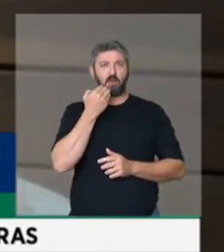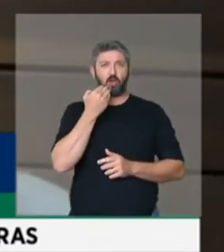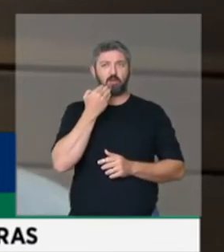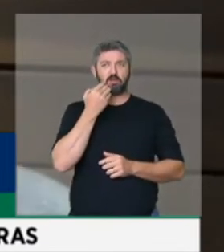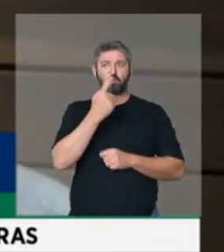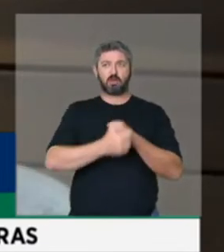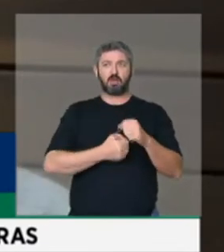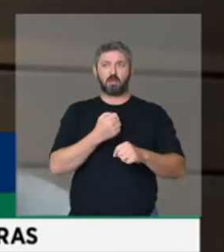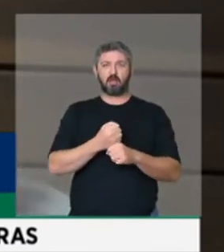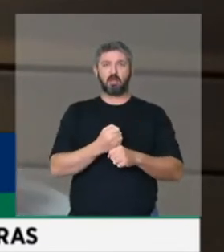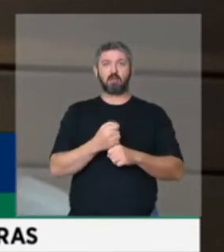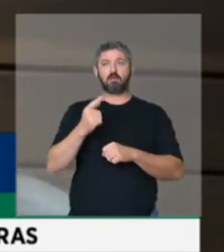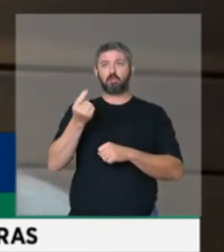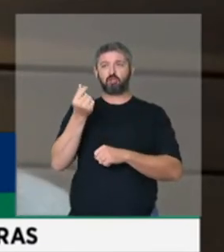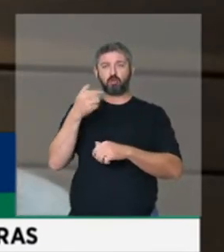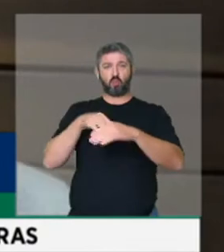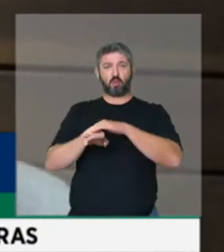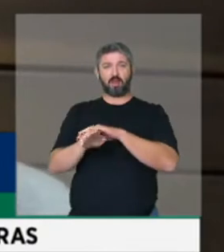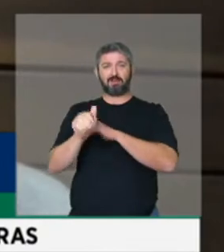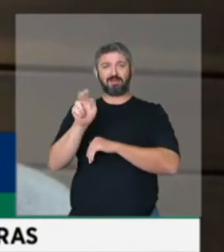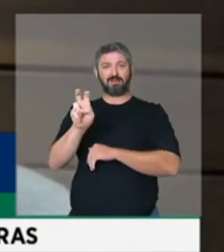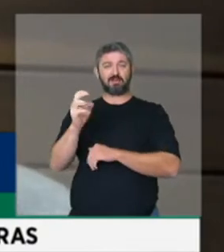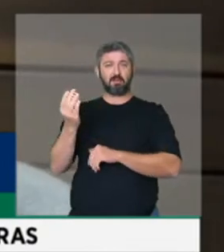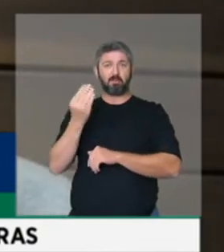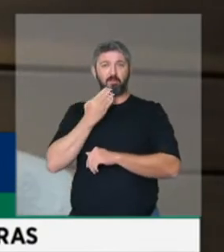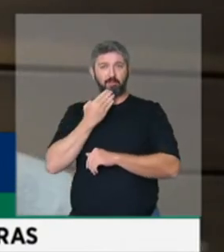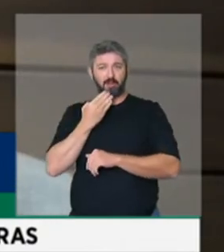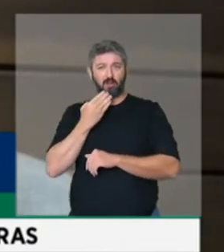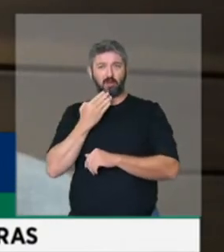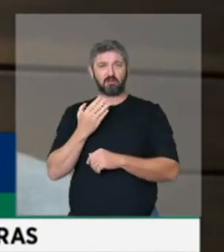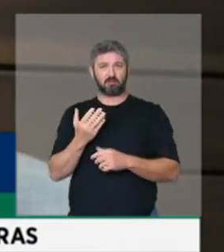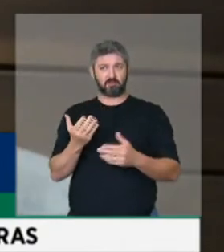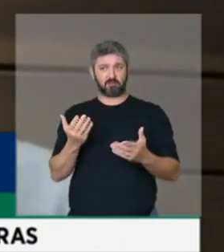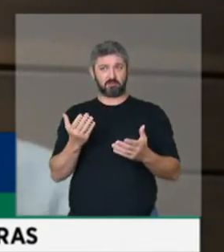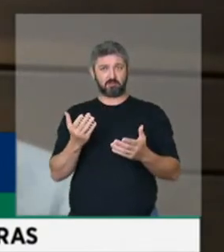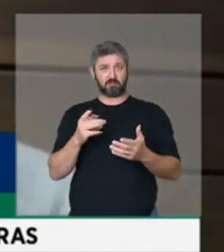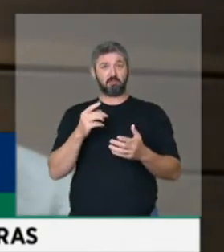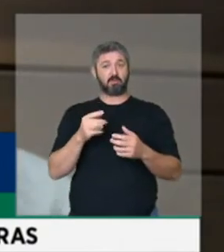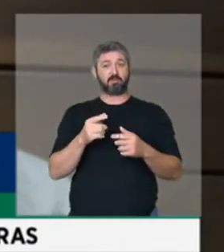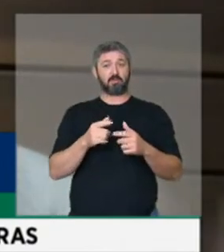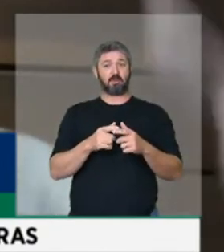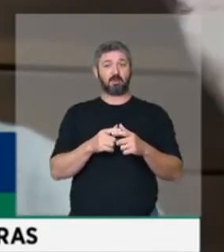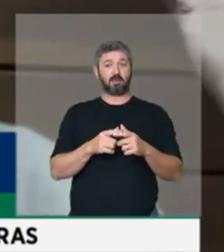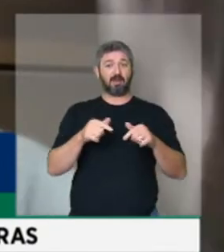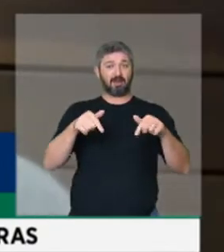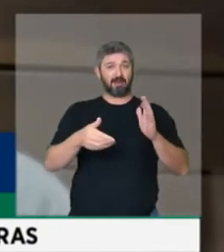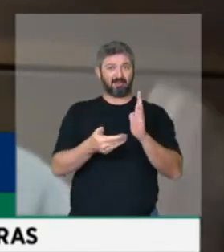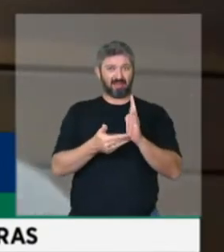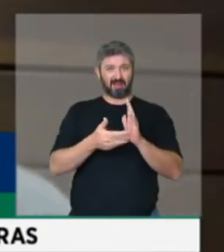PRESIDENTE, QUE ACHA QUE EMPRESA ESTATAL TEM NECESSARIAMENTE QUE DAR LUCRO. MAS ESSA É UMA DAS EMPRESAS MAIS LUCRATIVAS DO BRASIL. TEM